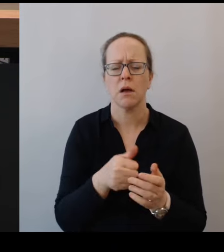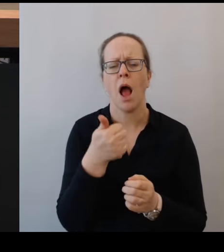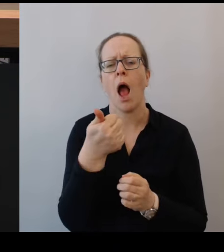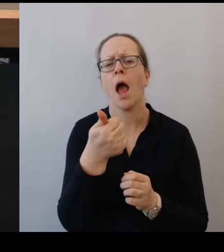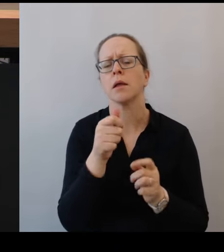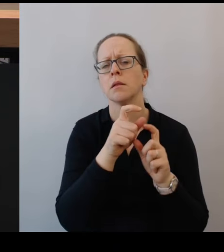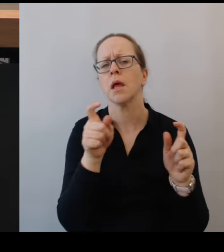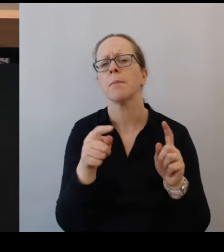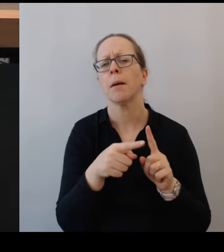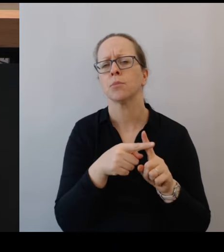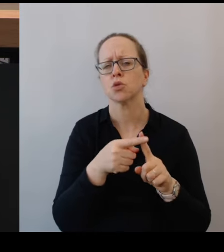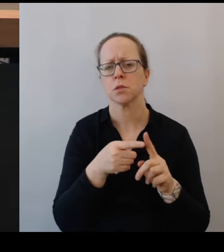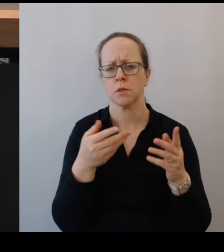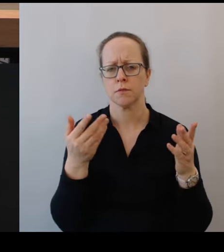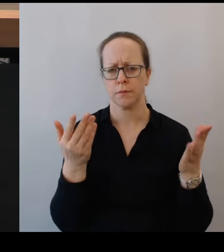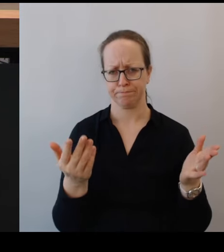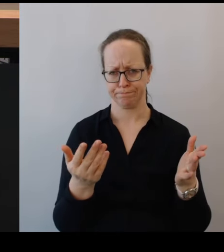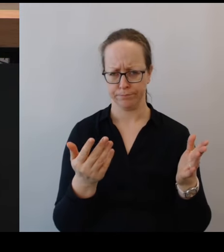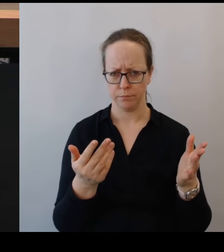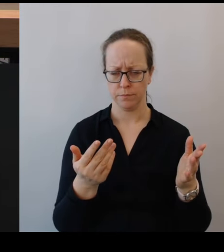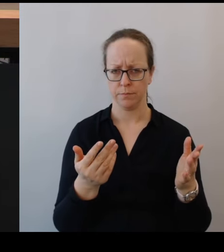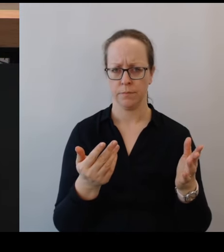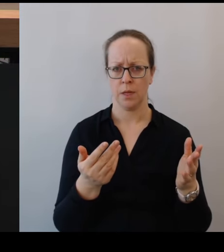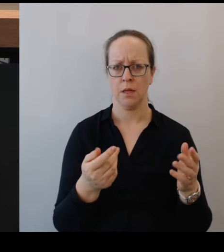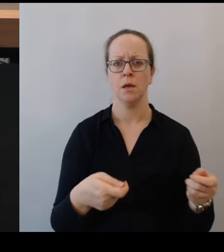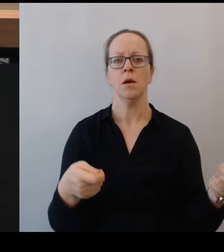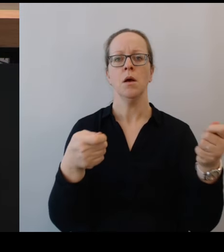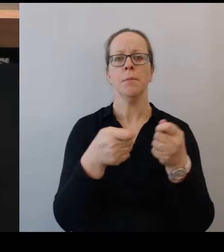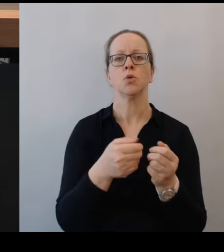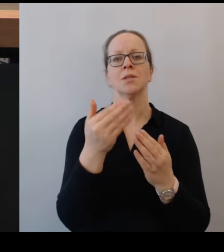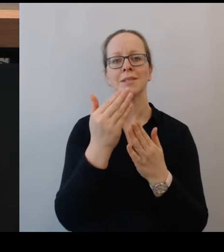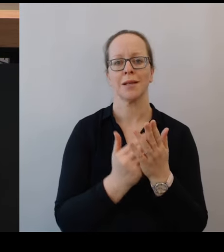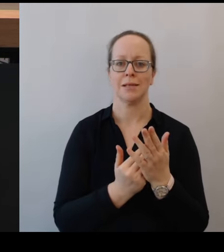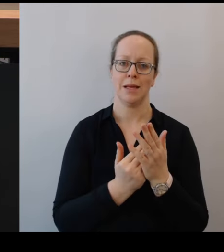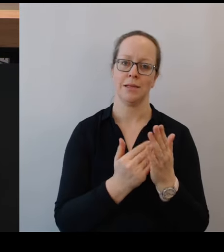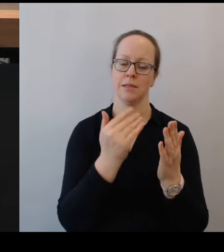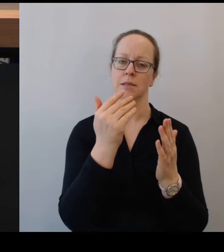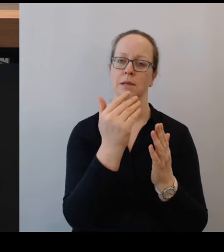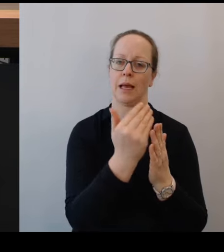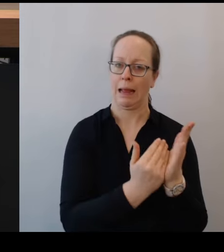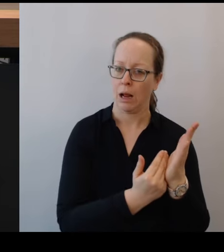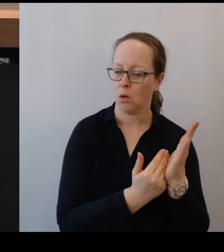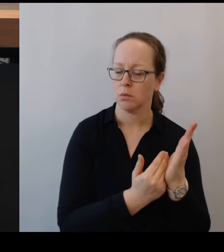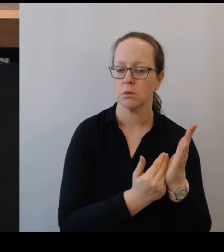bundesgesetzlichen Regelungen gibt. Sie haben immer wieder auf die Bundesregierung geschimpft, was sie machen soll, was sie machen